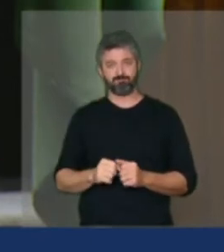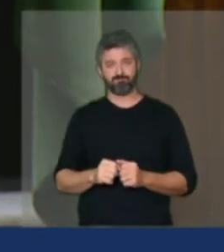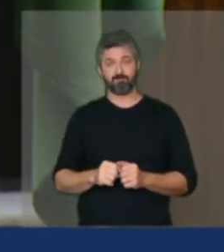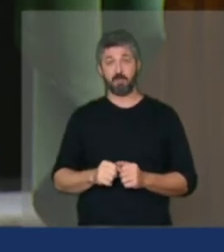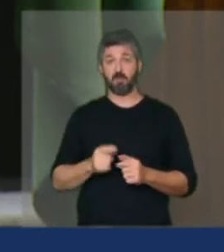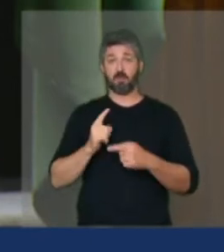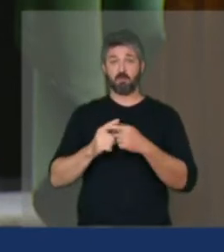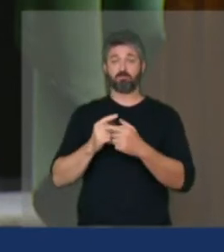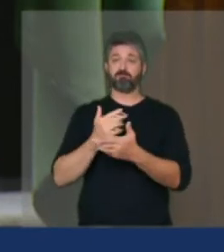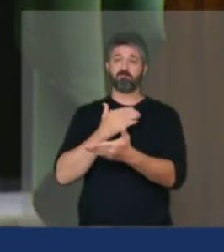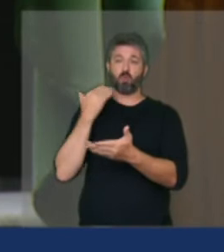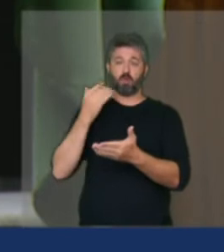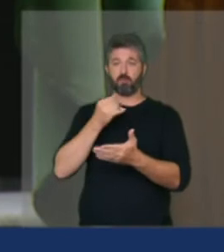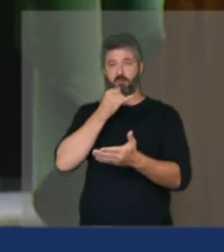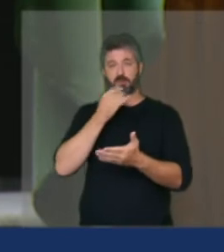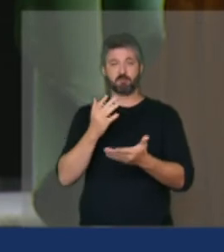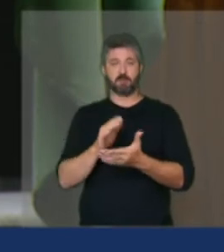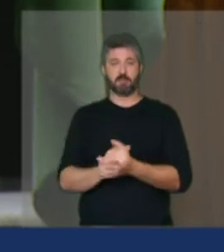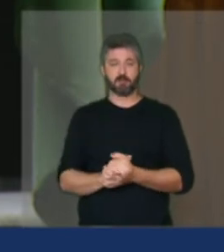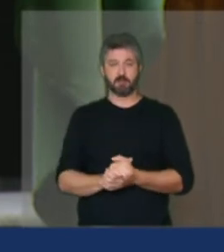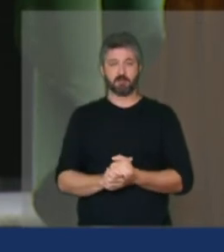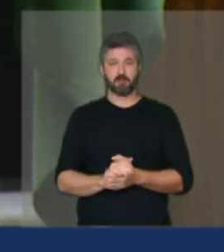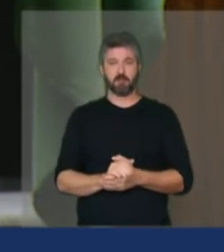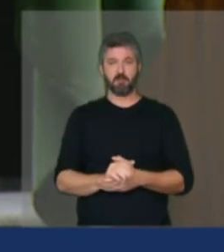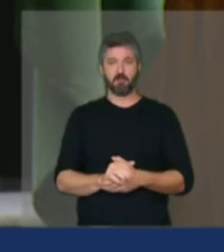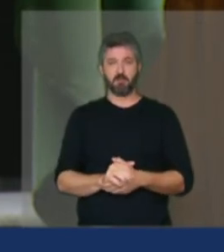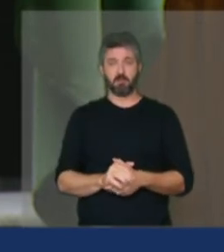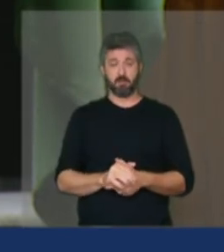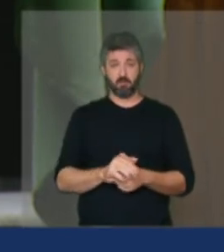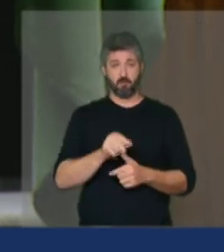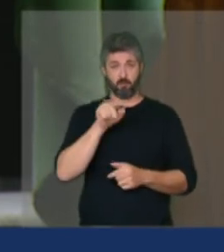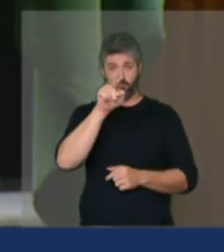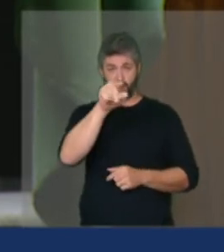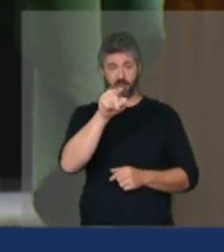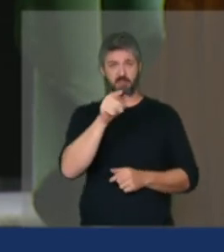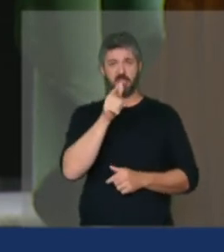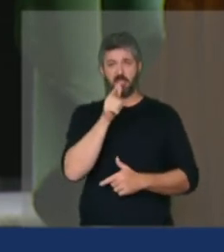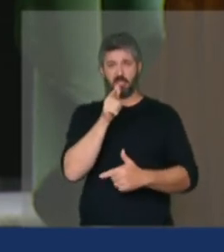INFELIZMENTE NOS DEIXOU PREMATURO TURAMENTE. VOCÊ CRITICAR UM MORTO, UMA PESSOA